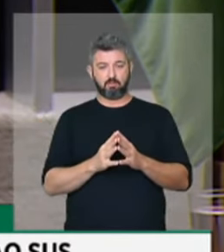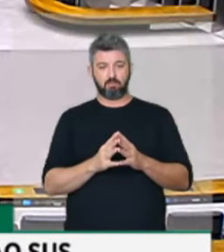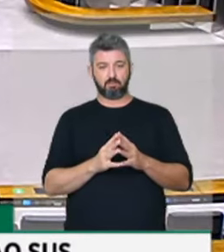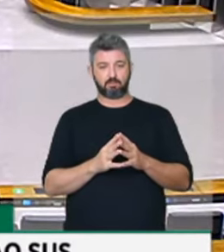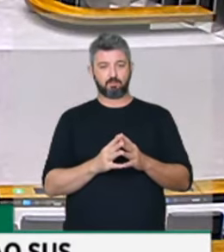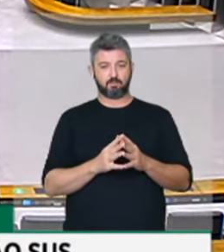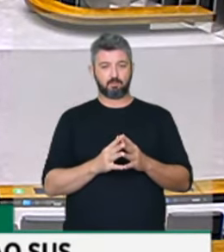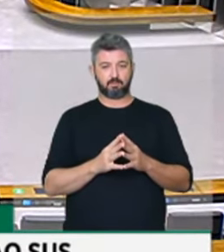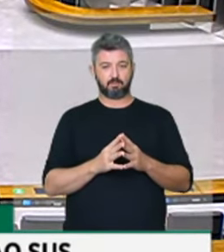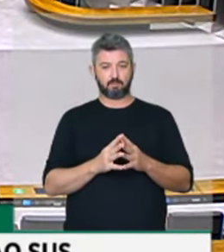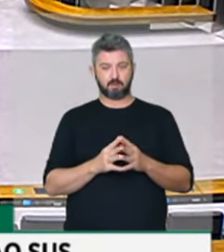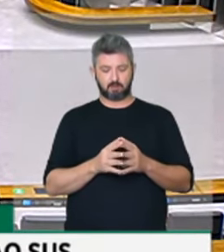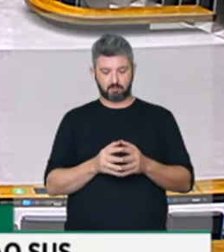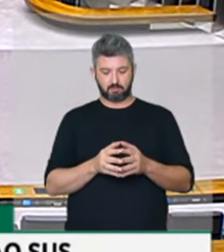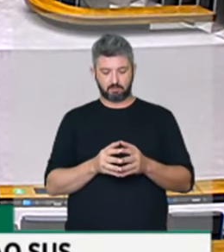NACIONAL DO PCDOB... -- [DEPUTADO]: VI AQUI